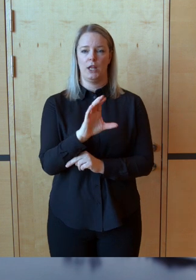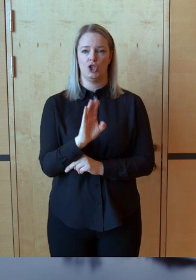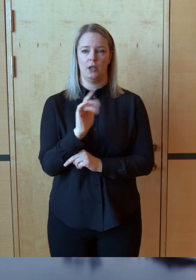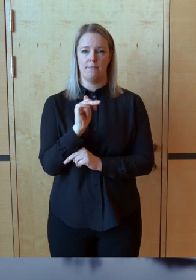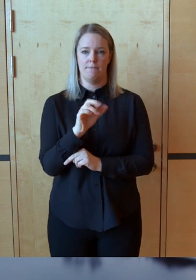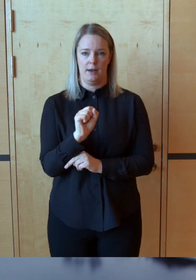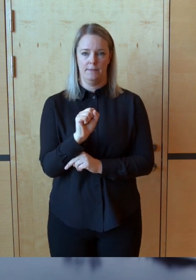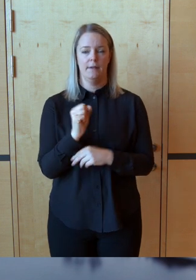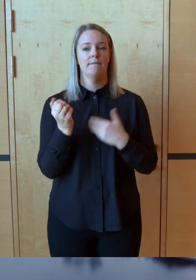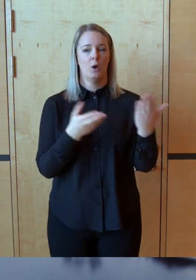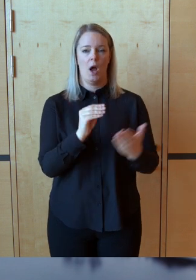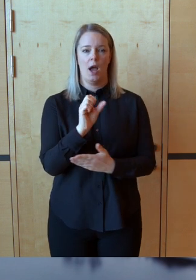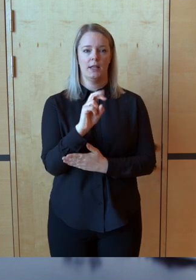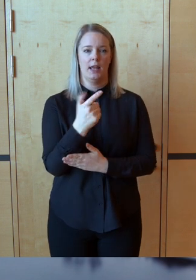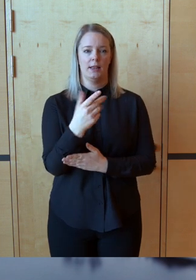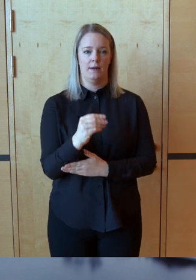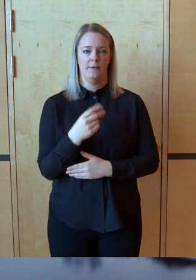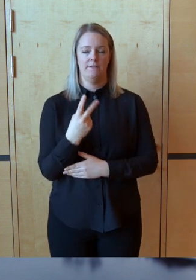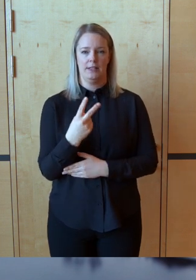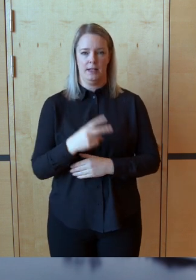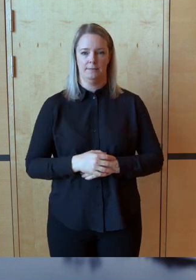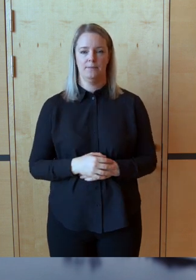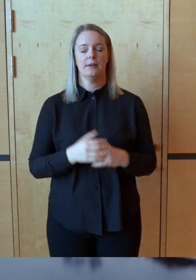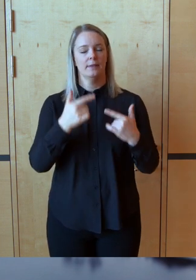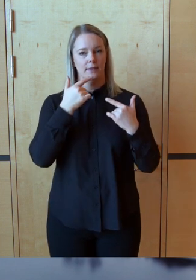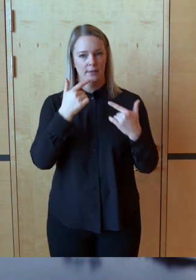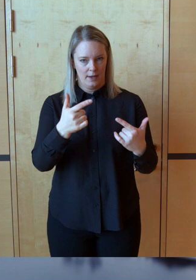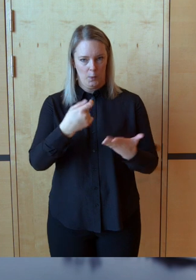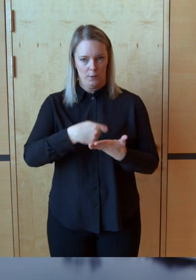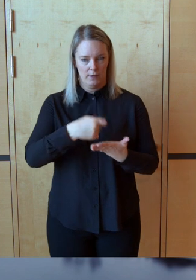Tack för ordet ordförande Ja